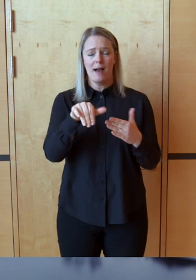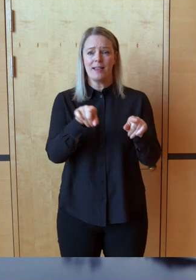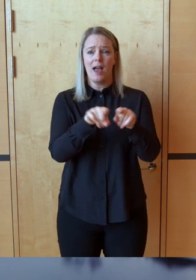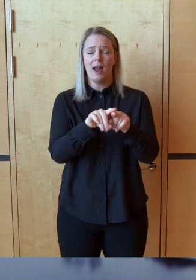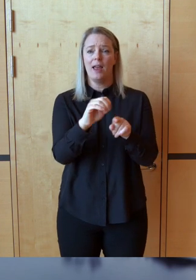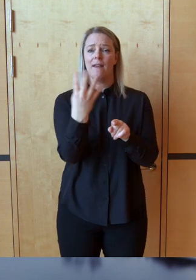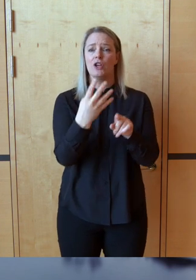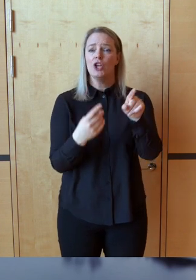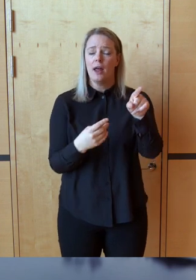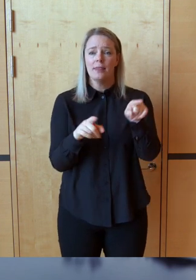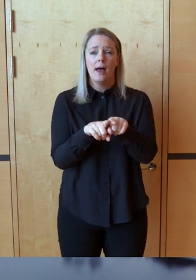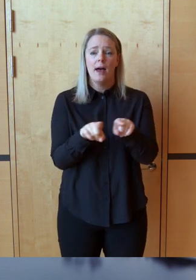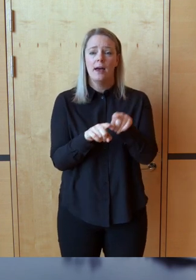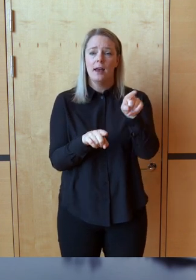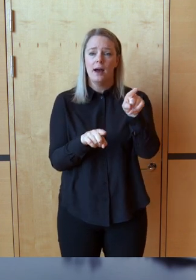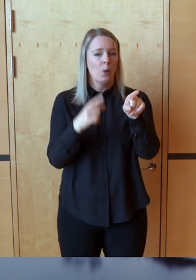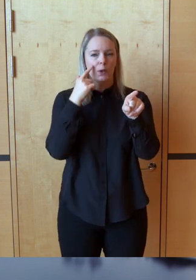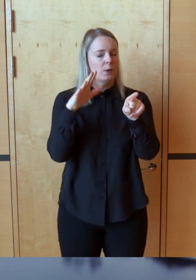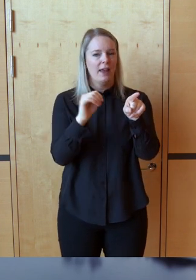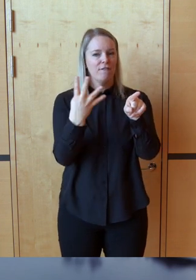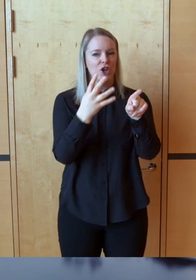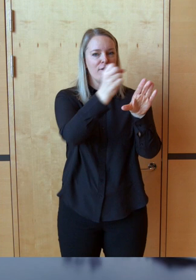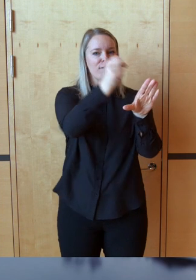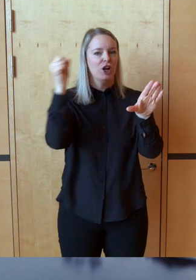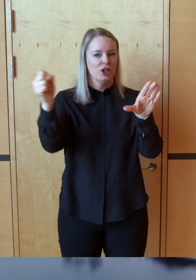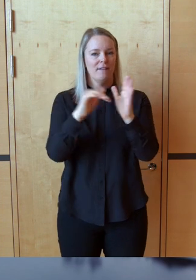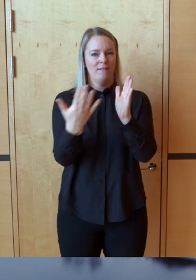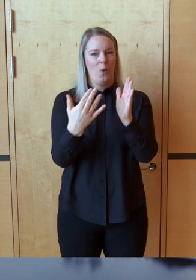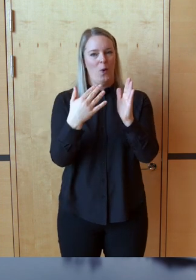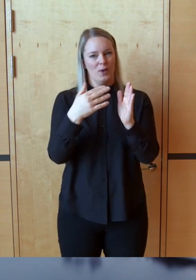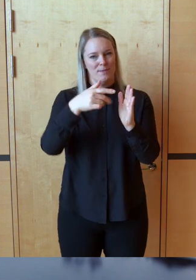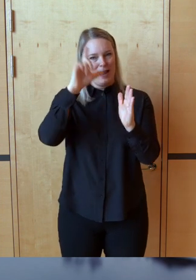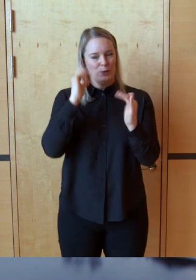Uppe vid brandstation Öppna ska bli nära E4 i framtiden